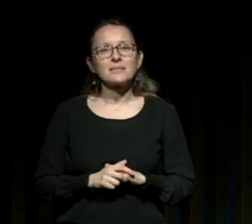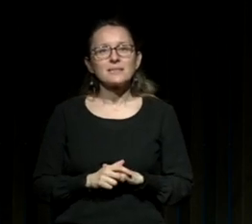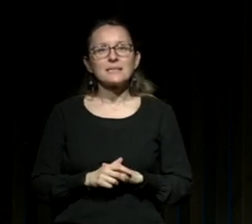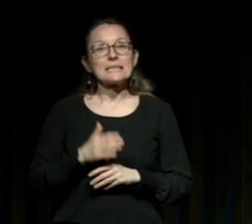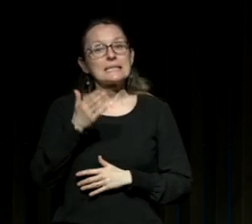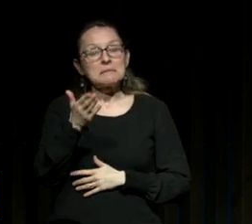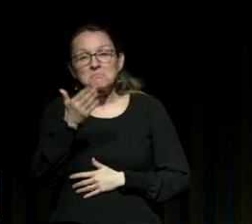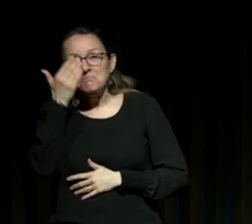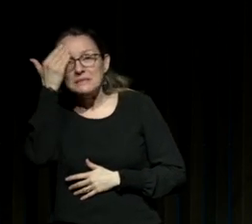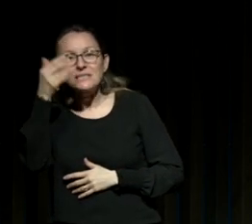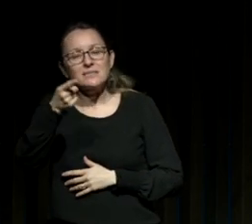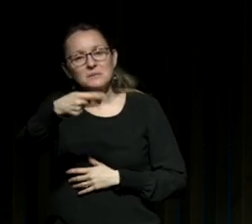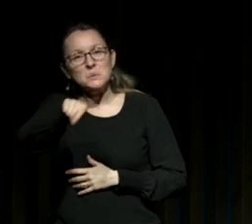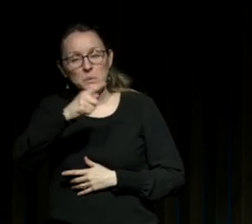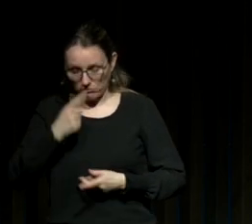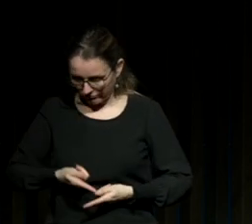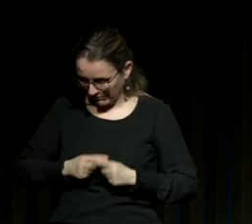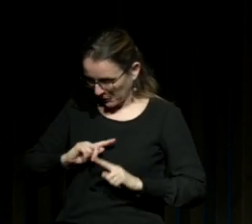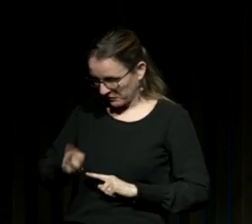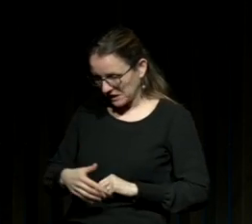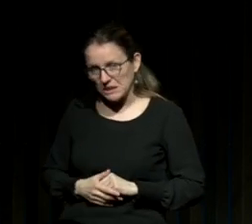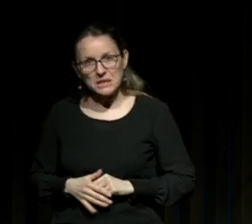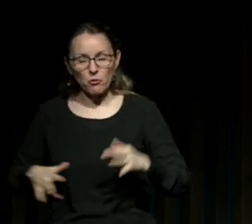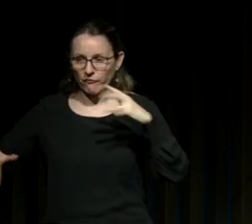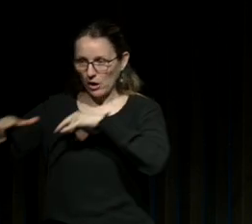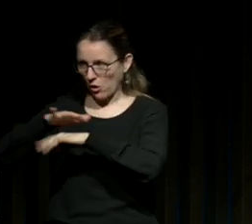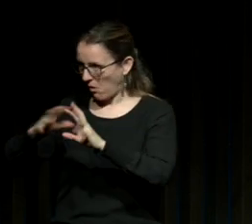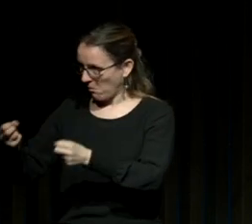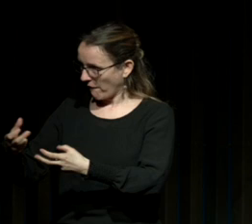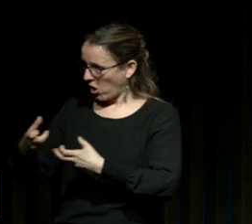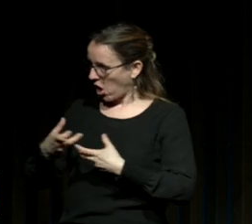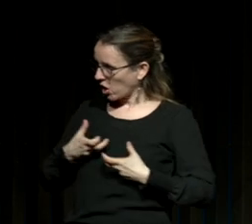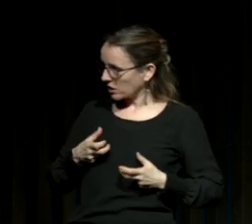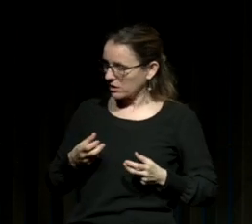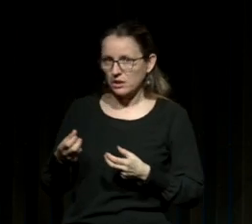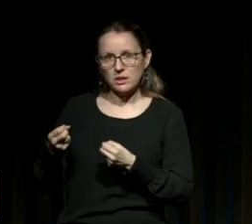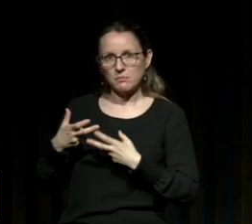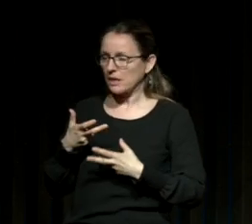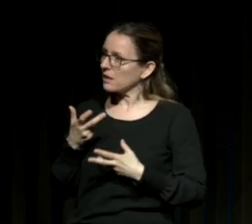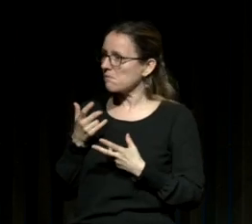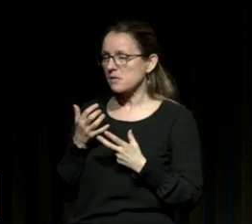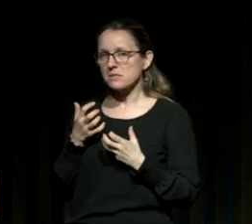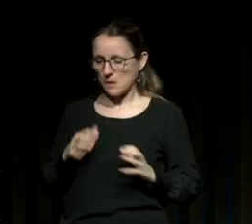fait qu'on vit dans un environnement obésogène je vous laisse regarder cette diapositive la taille